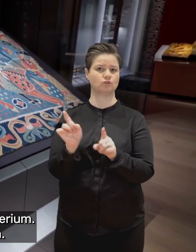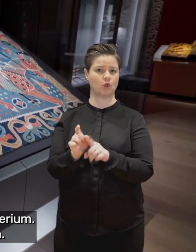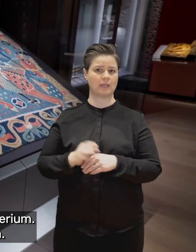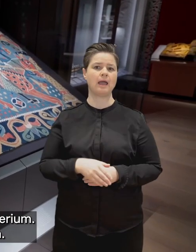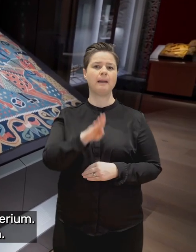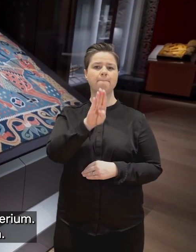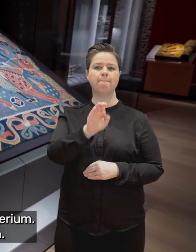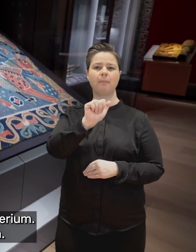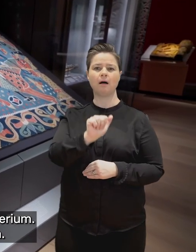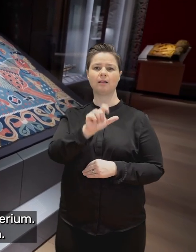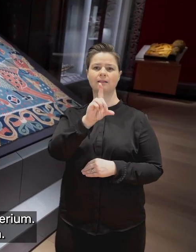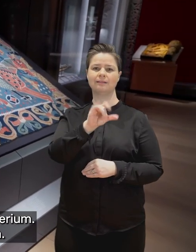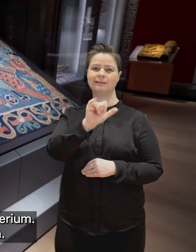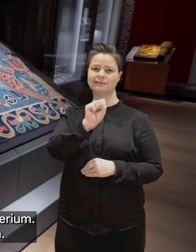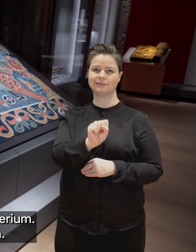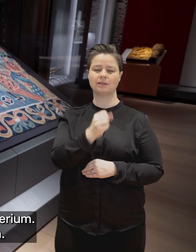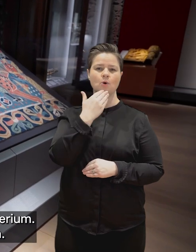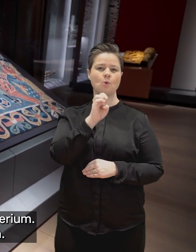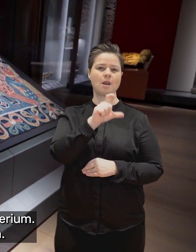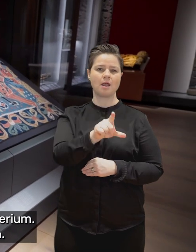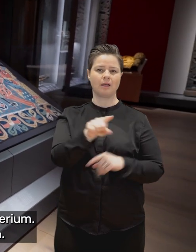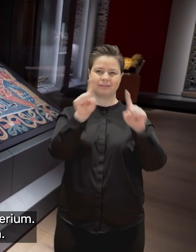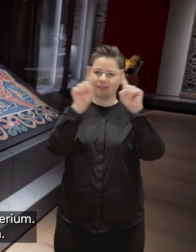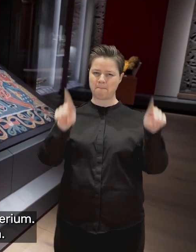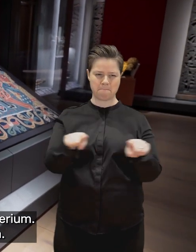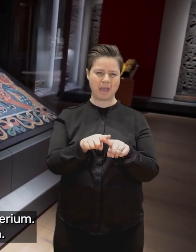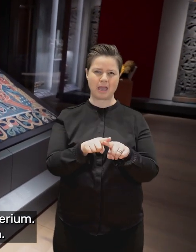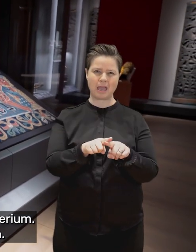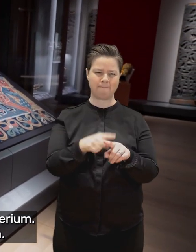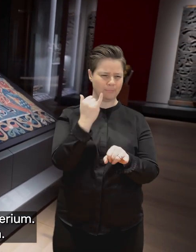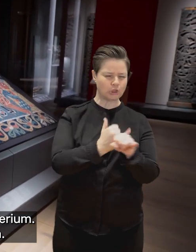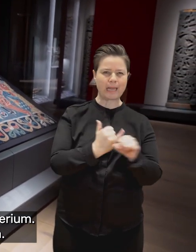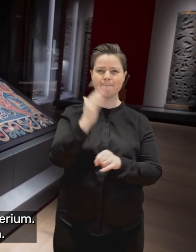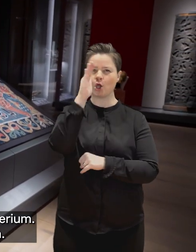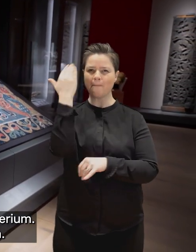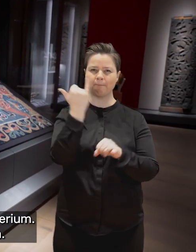Baldisholteppet er et mysterium. Et berømt mysterium.